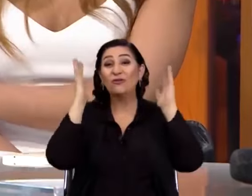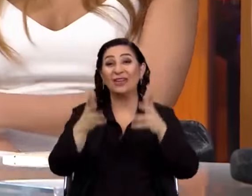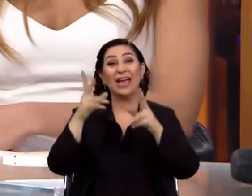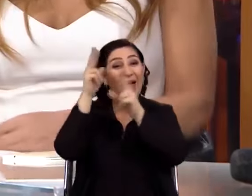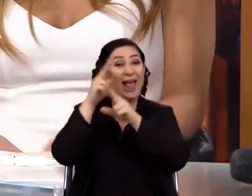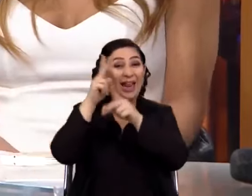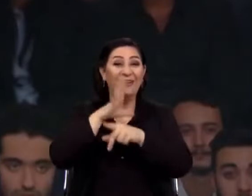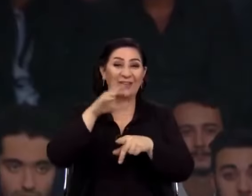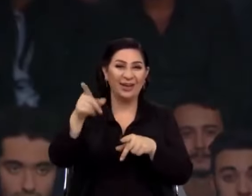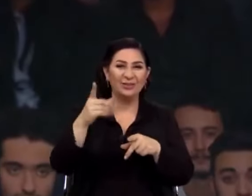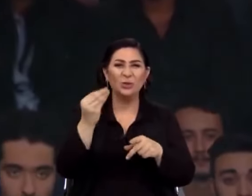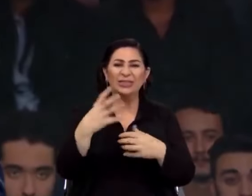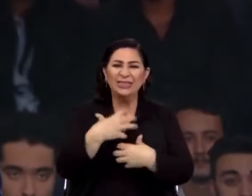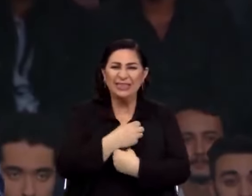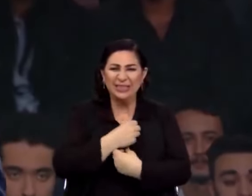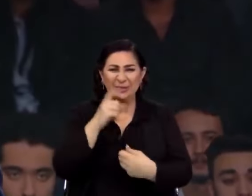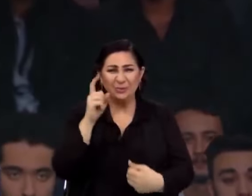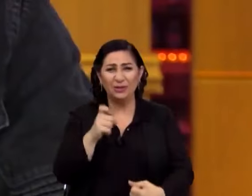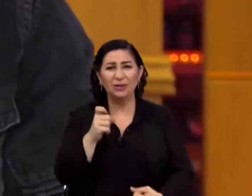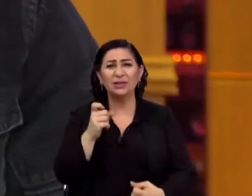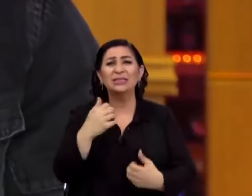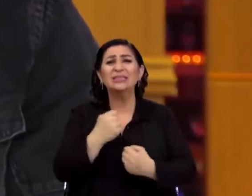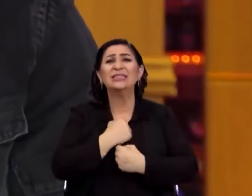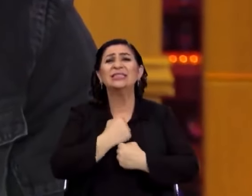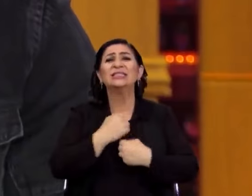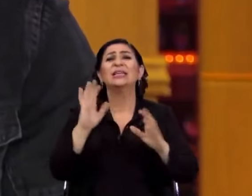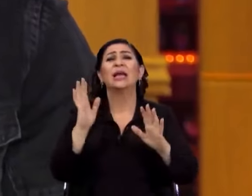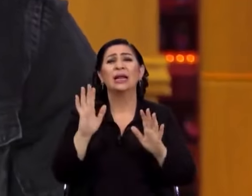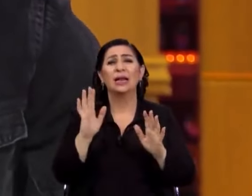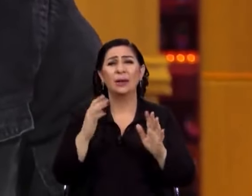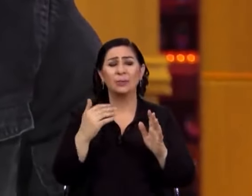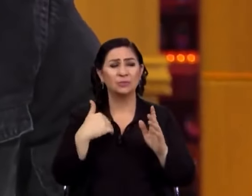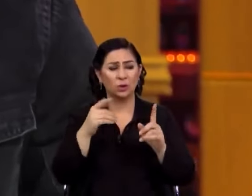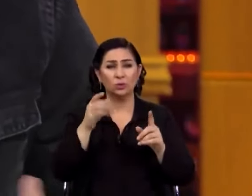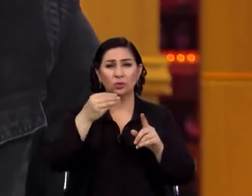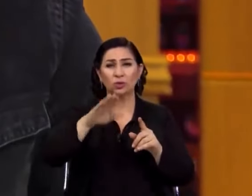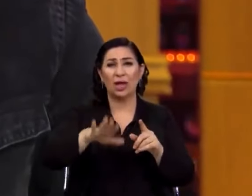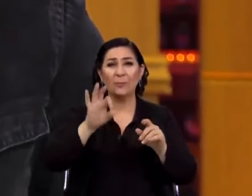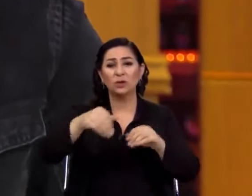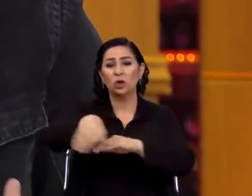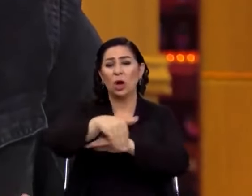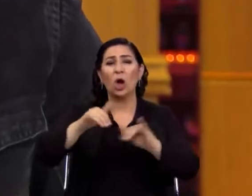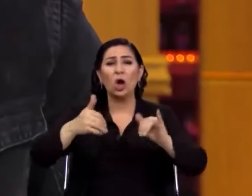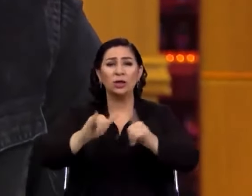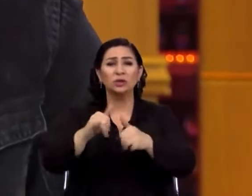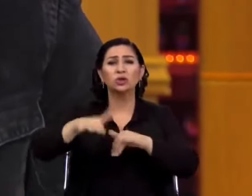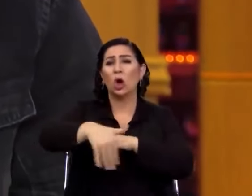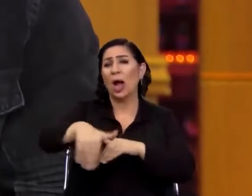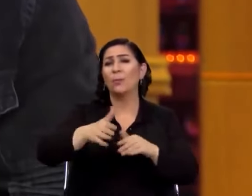erkekler için sıkıcı bir şey mi yani ya sıkıcı değil biz böyle yetiştirilmiş için şimdi çocukken hep biz sokakta oynadık sokakta büyüdük ama kız